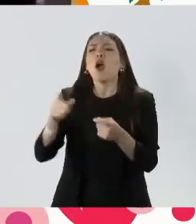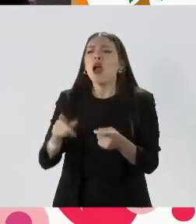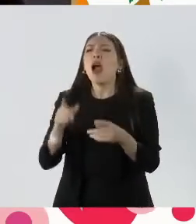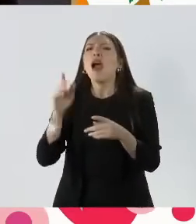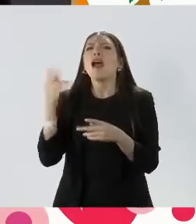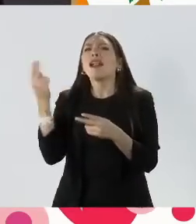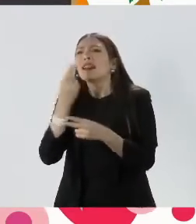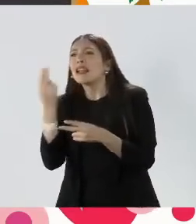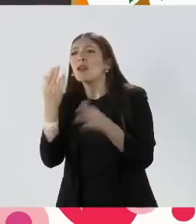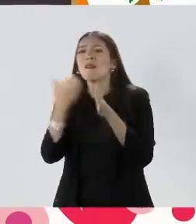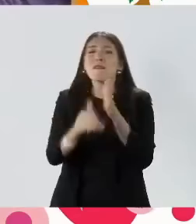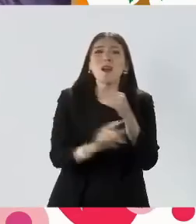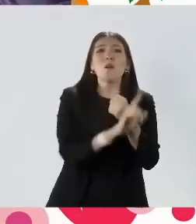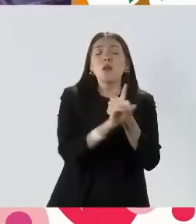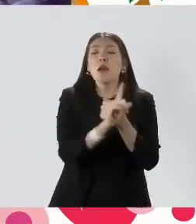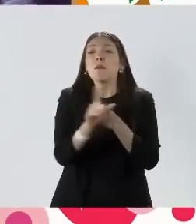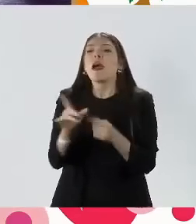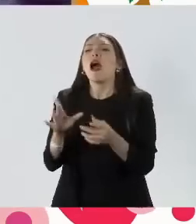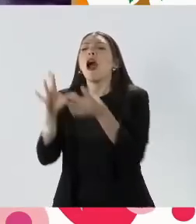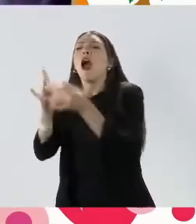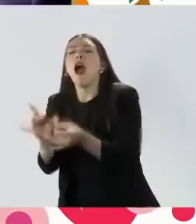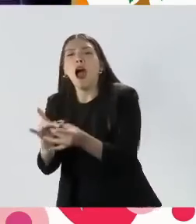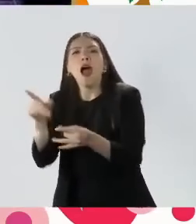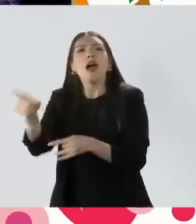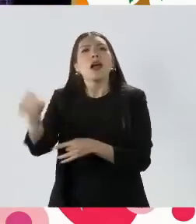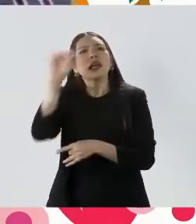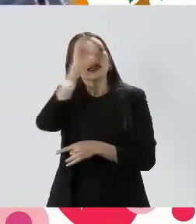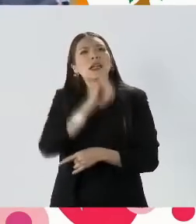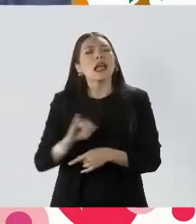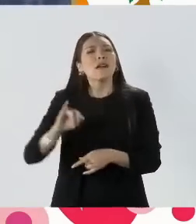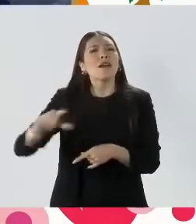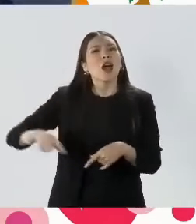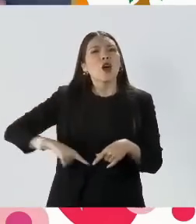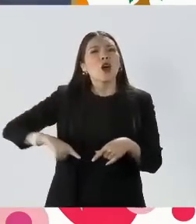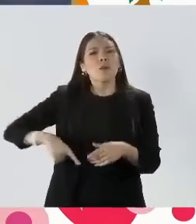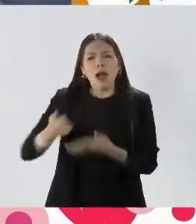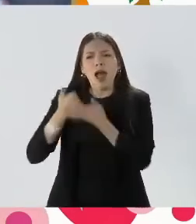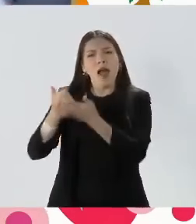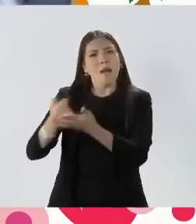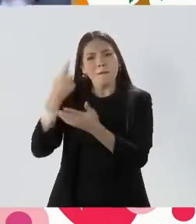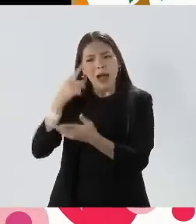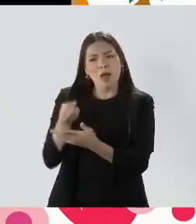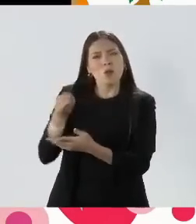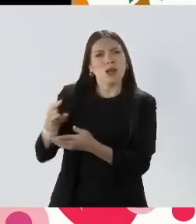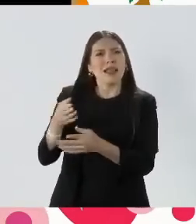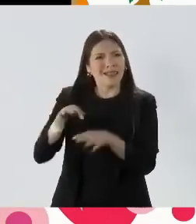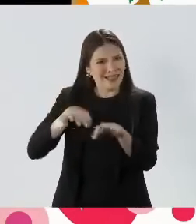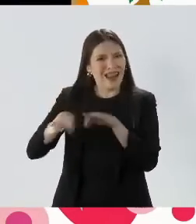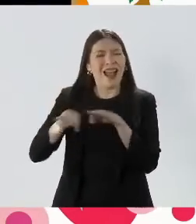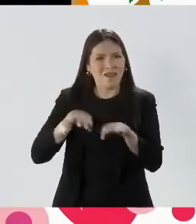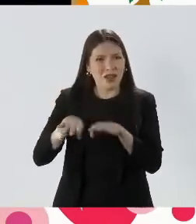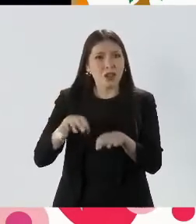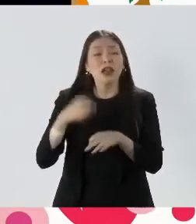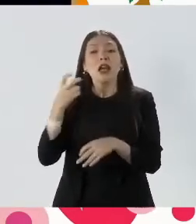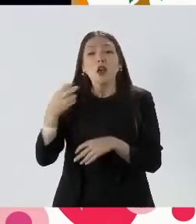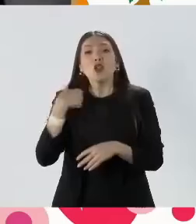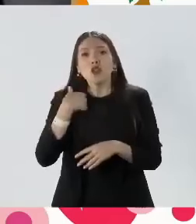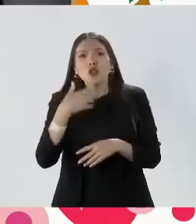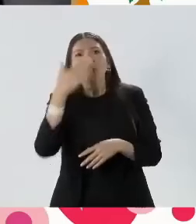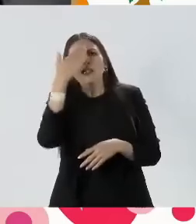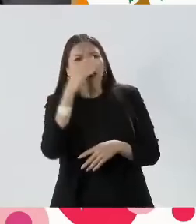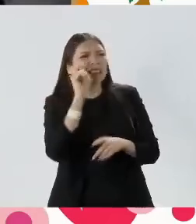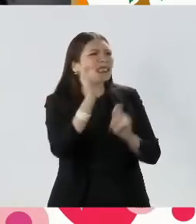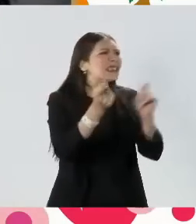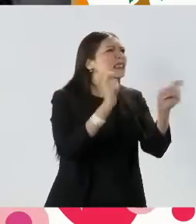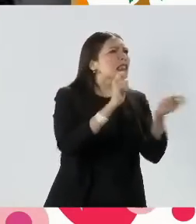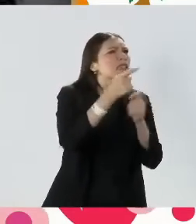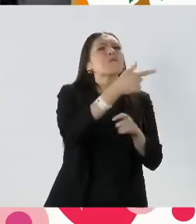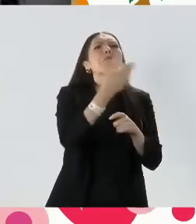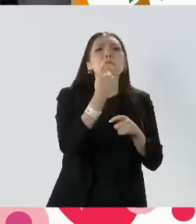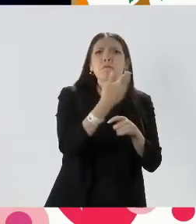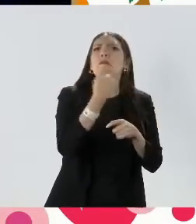está ocurriendo en la ciudad lo que marcha bien o lo que no quiero entonces darles las gracias